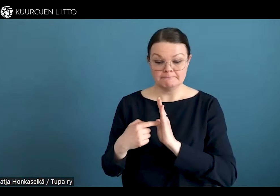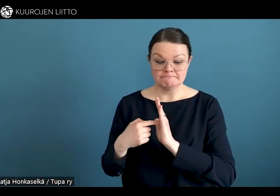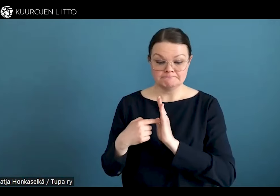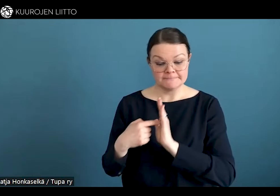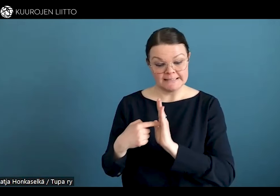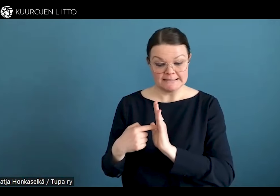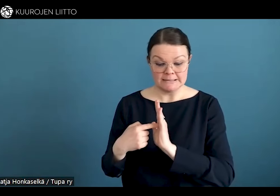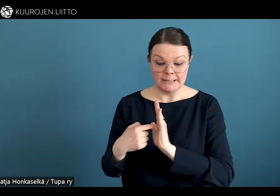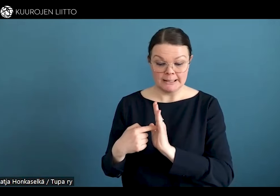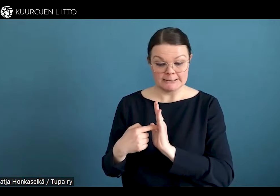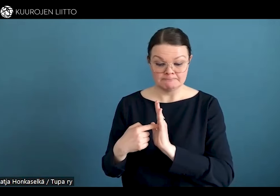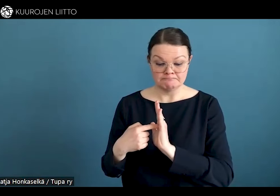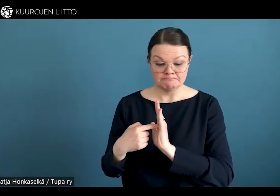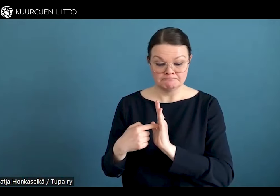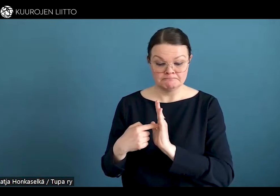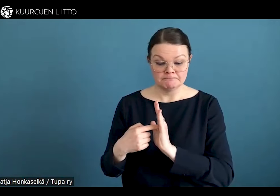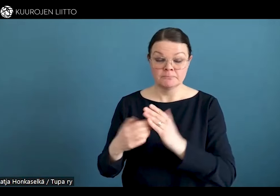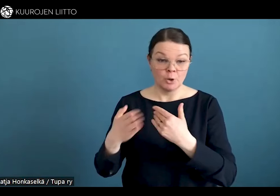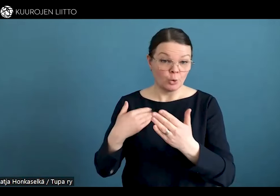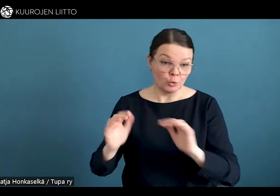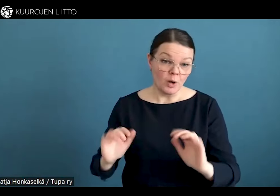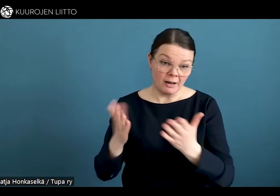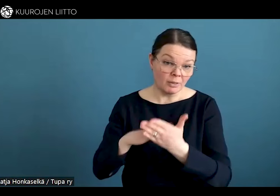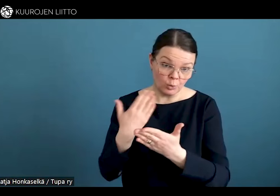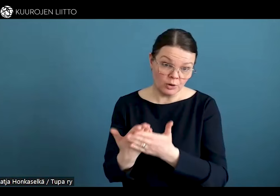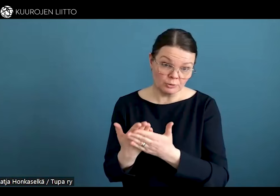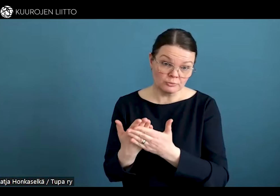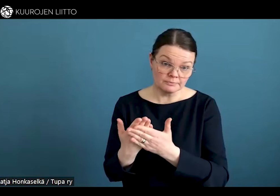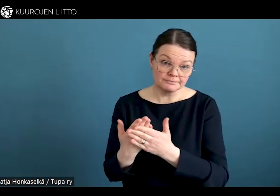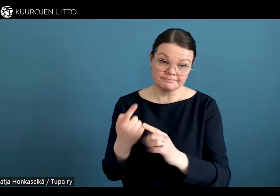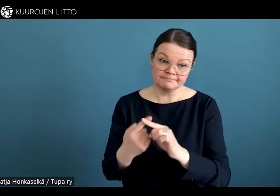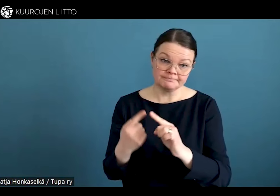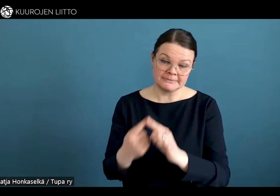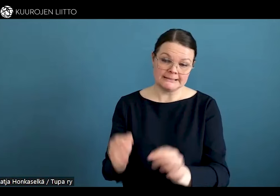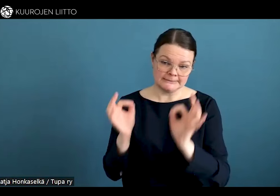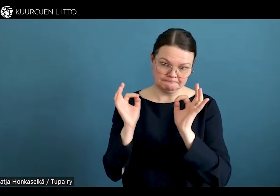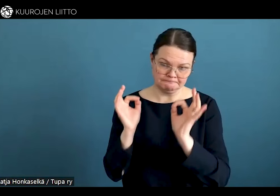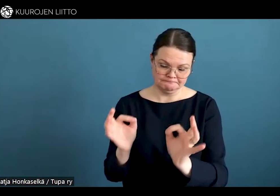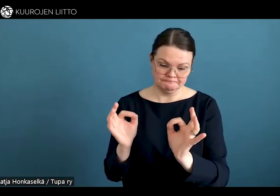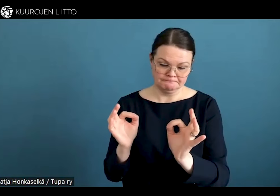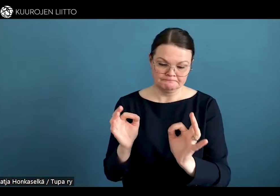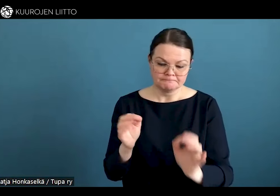Esimerkiksi työelämätulkkaus ei toimi, niin kuin sen pitäisi.